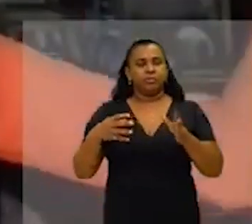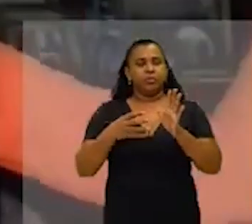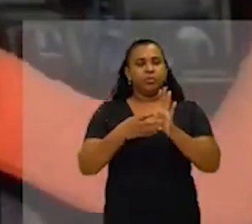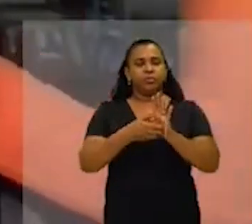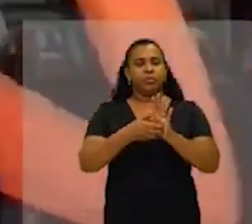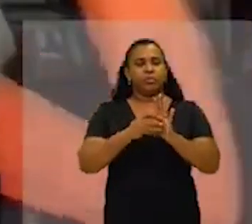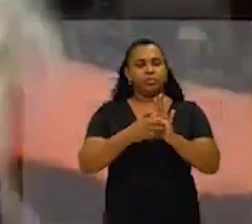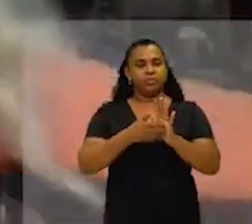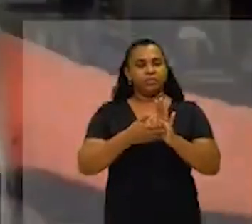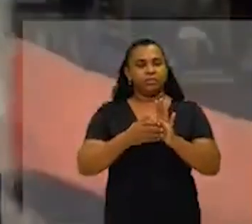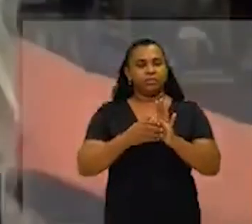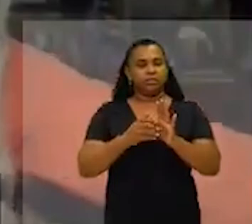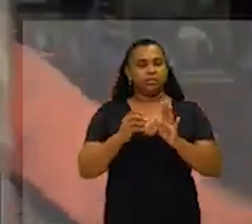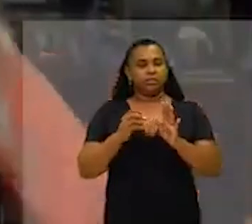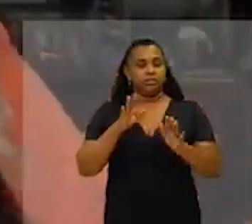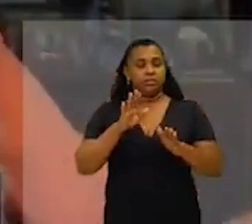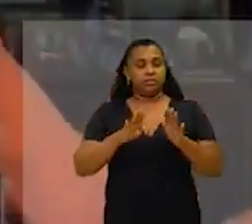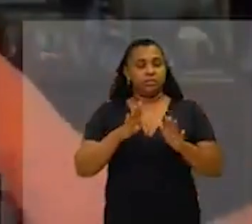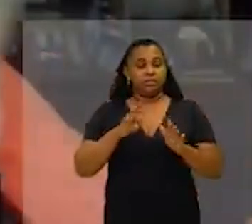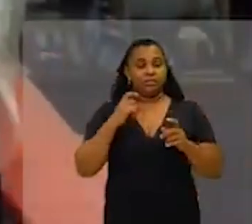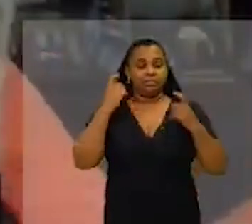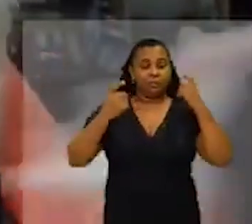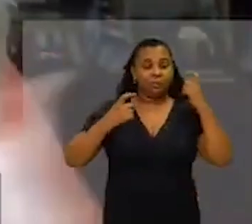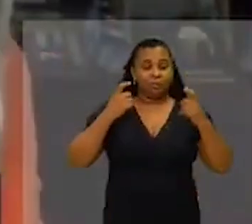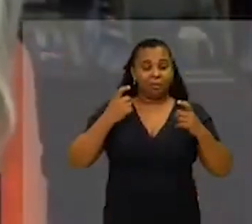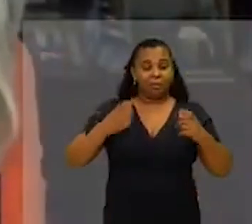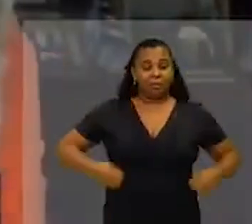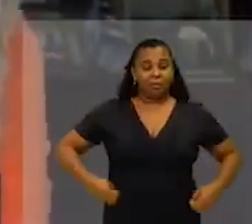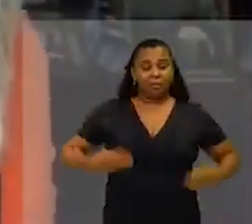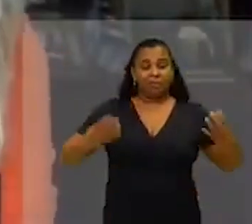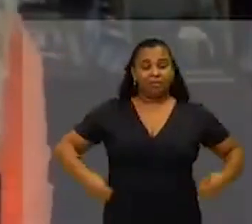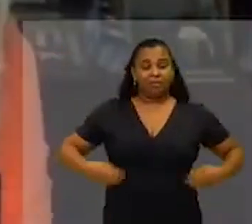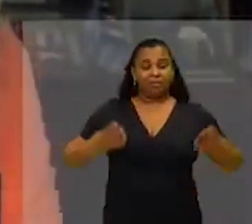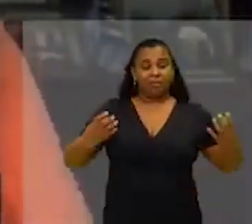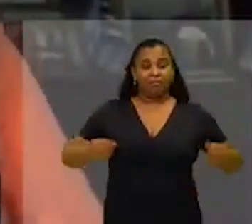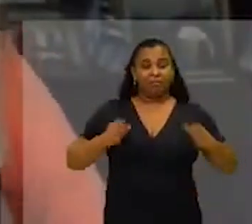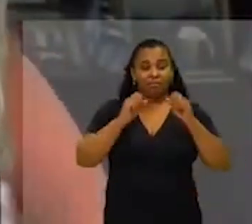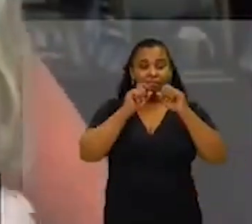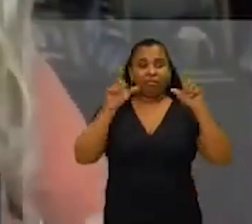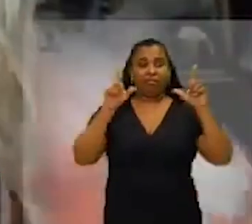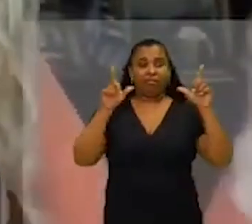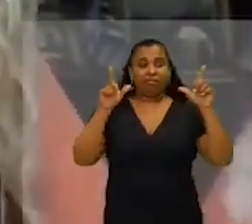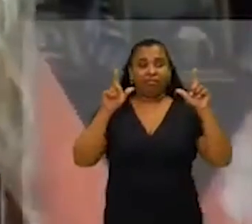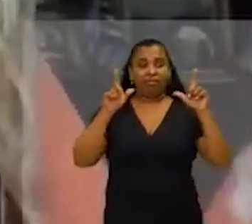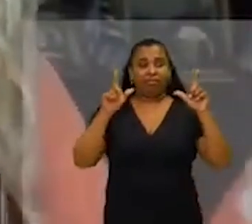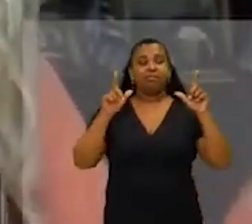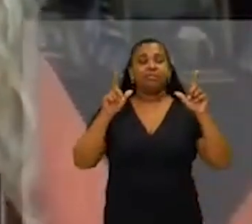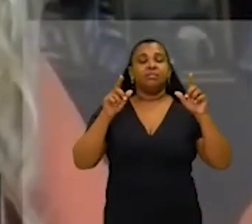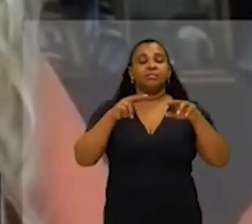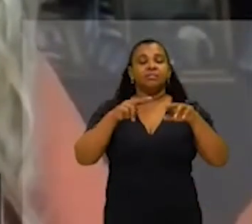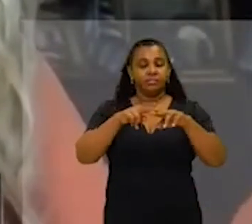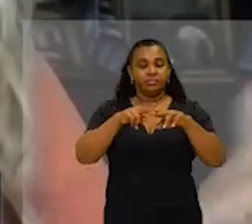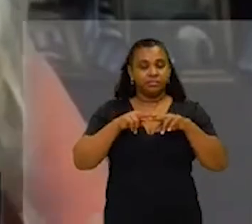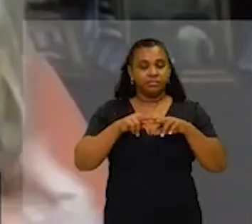bolso é que estão desperta atenção foi a forma a fórmula encontrada tão criou-se um subsídio